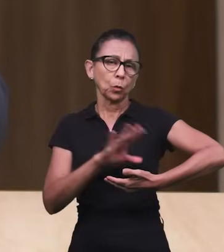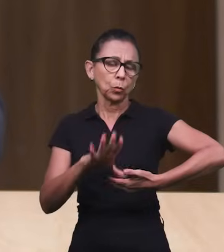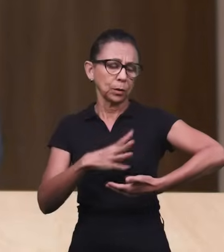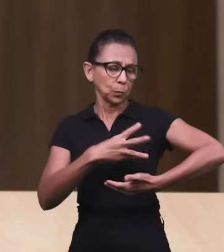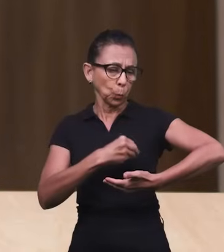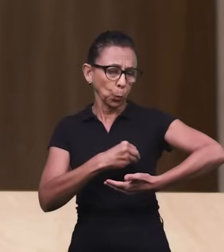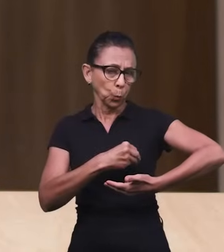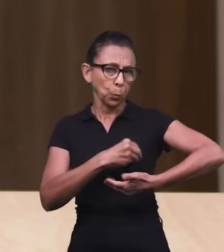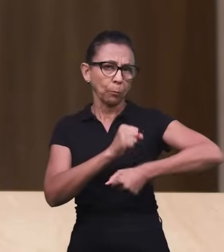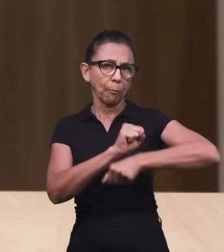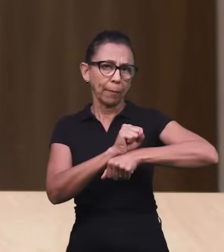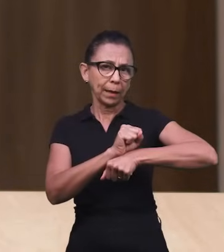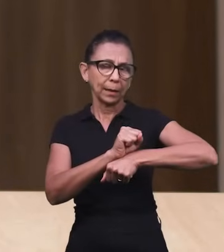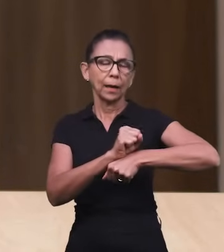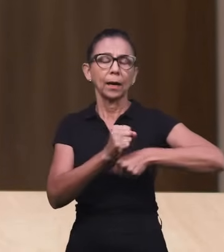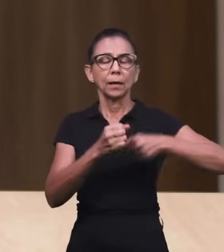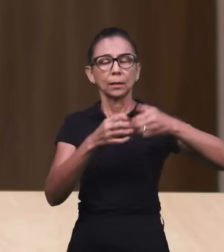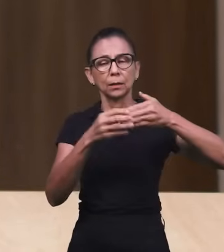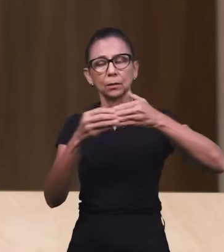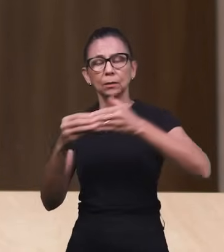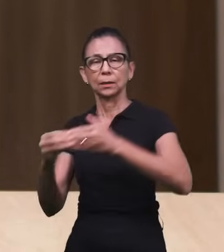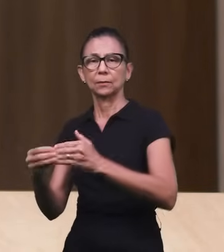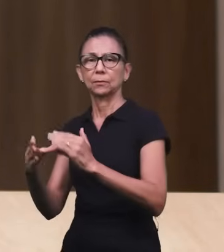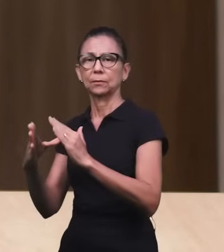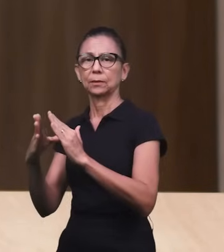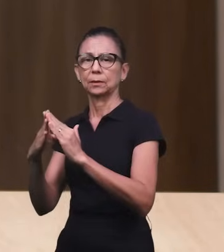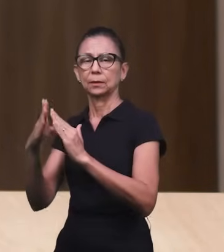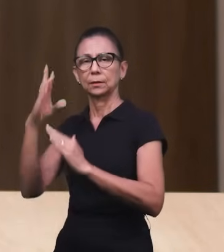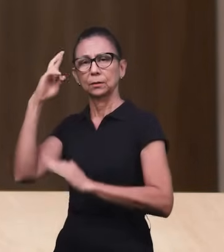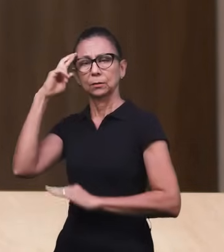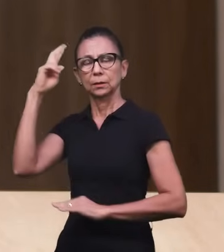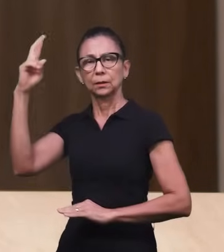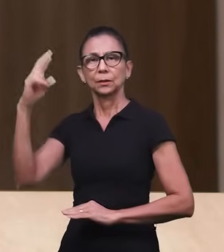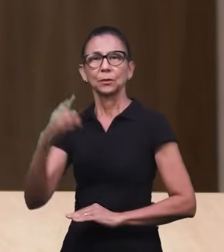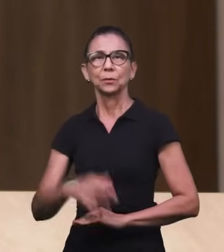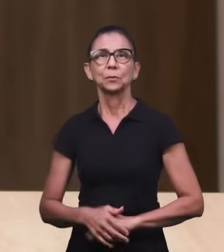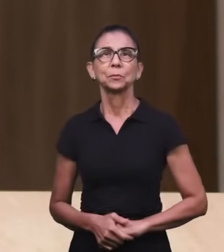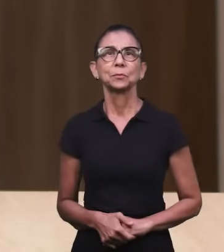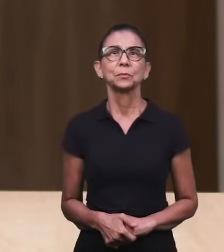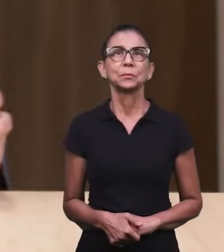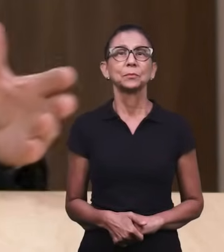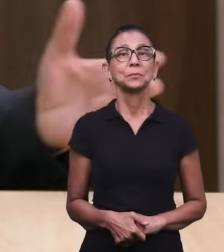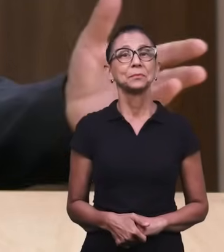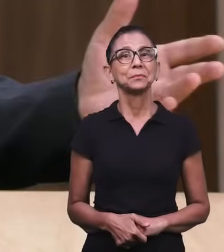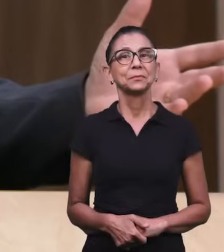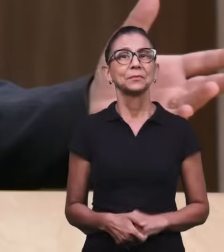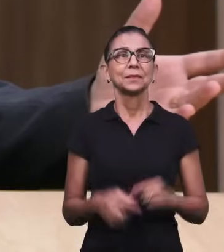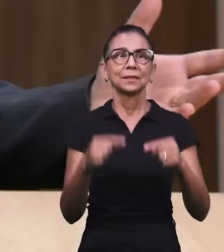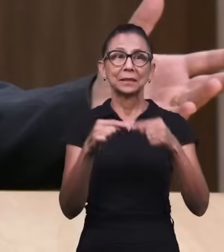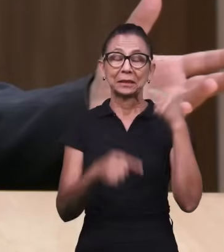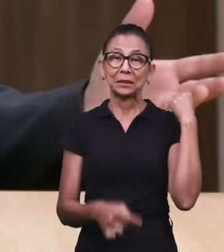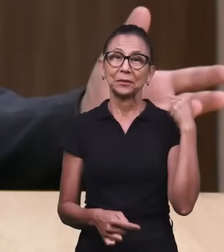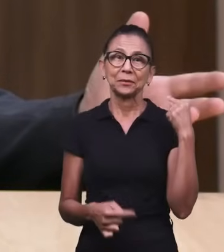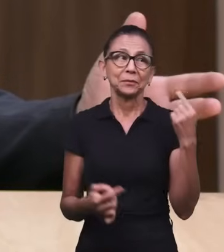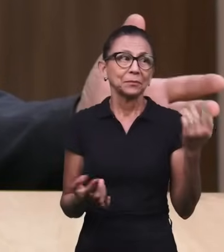Futuro E aí nós vemos assin Qual o grande desafio que ele teria a gente pensa que que desafio é esse